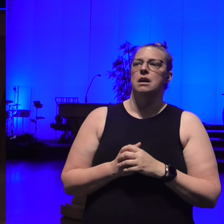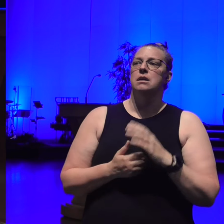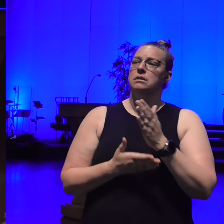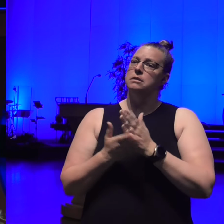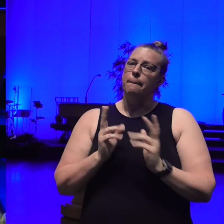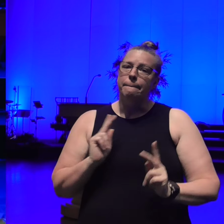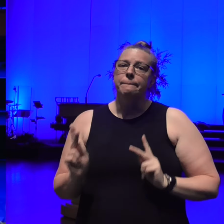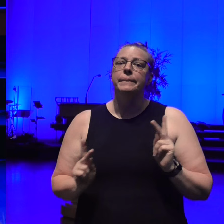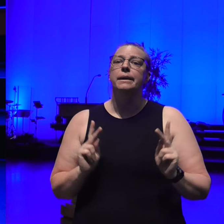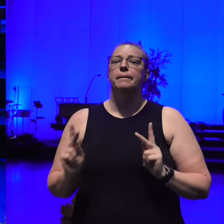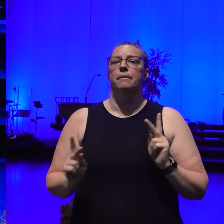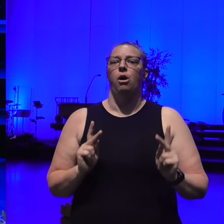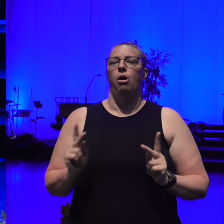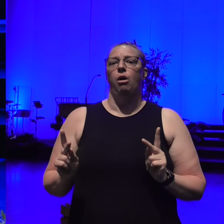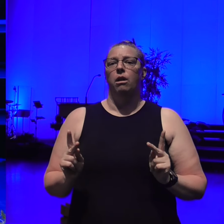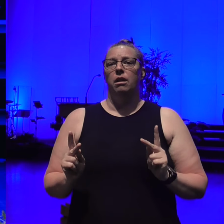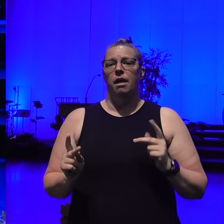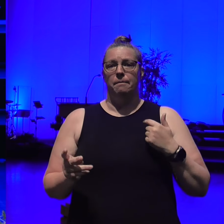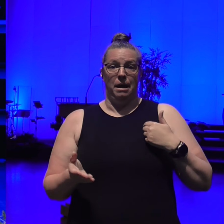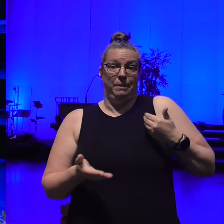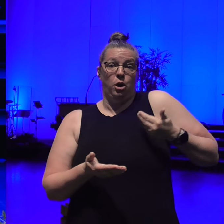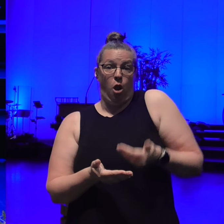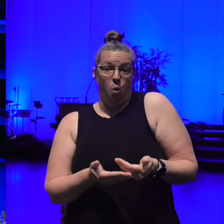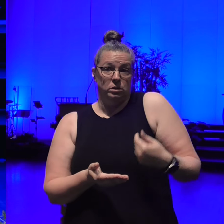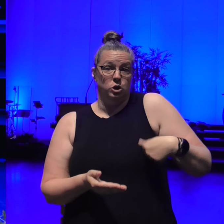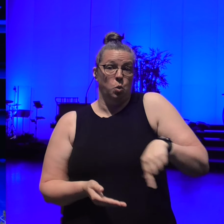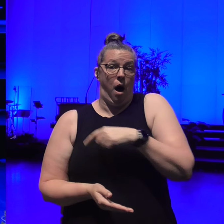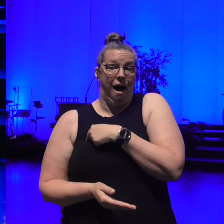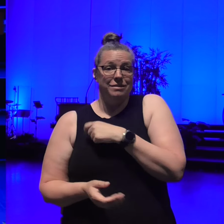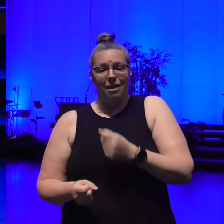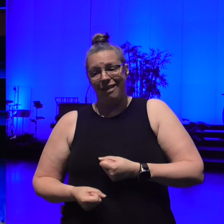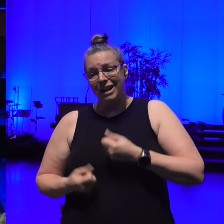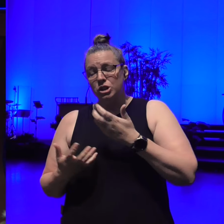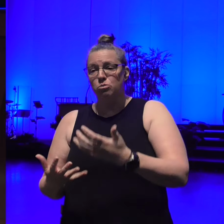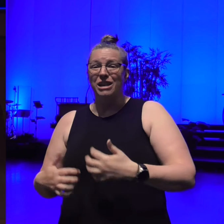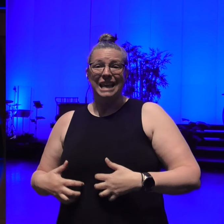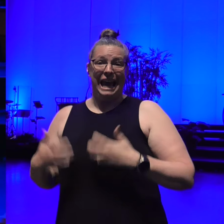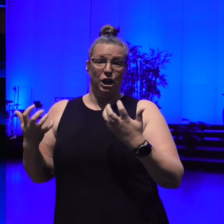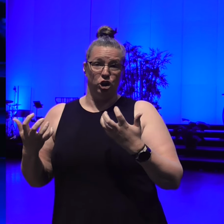personas que quizás incluso son muy cercanas a nosotros que podrían expresar más enojo del apropiado porque